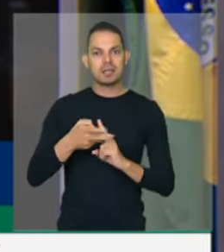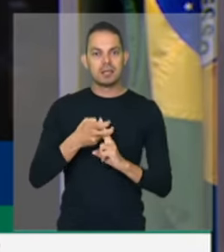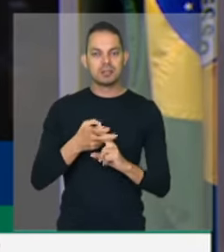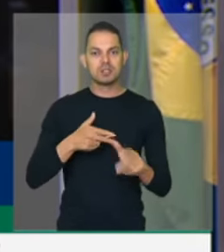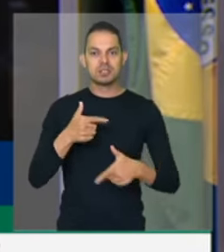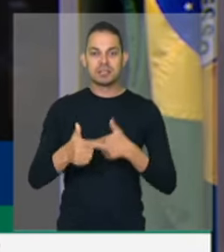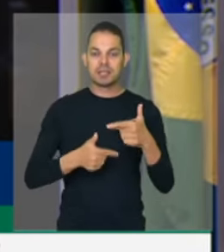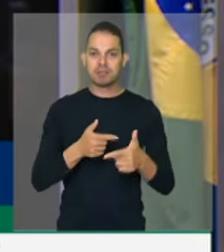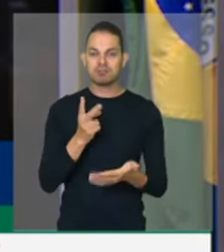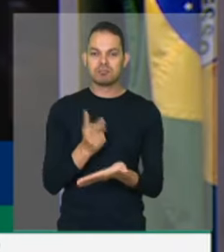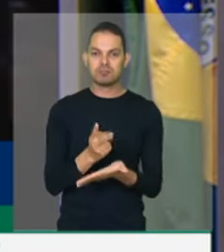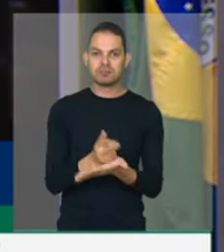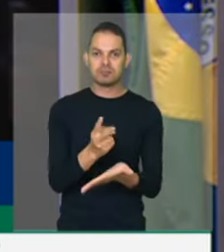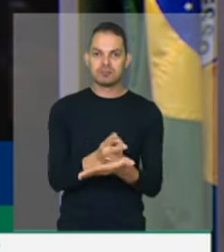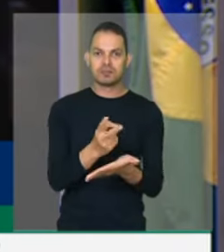PAÍS. ESPECIFICAMENTE, NO REFORÇO AO COMBATE... É